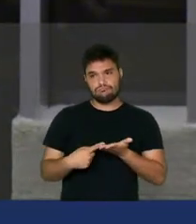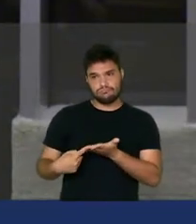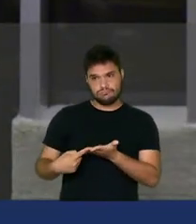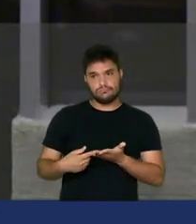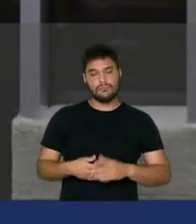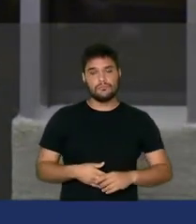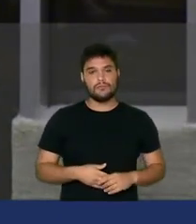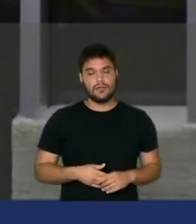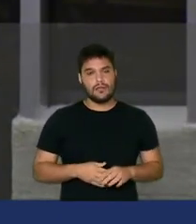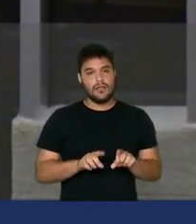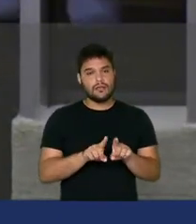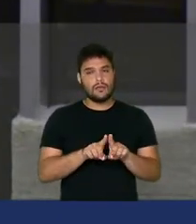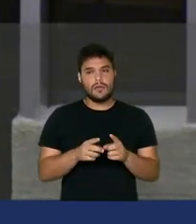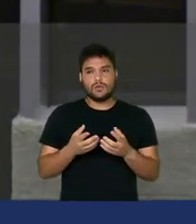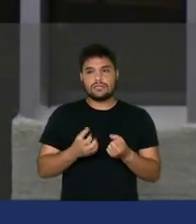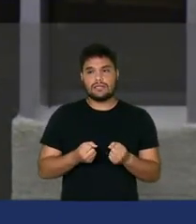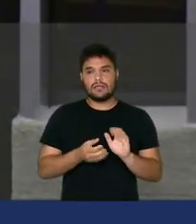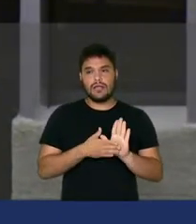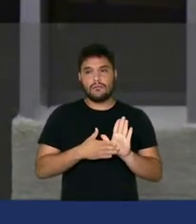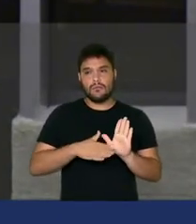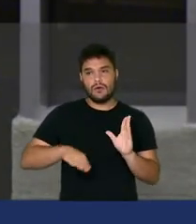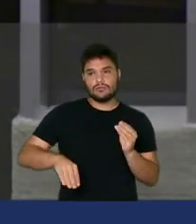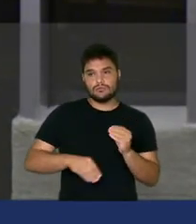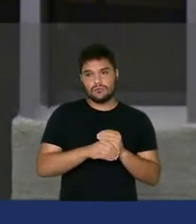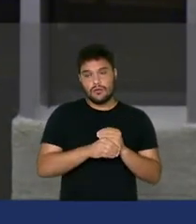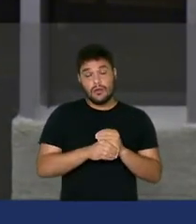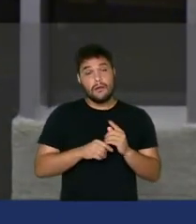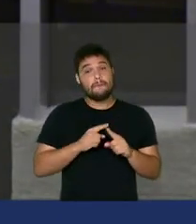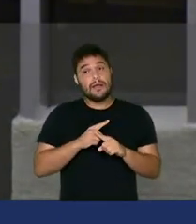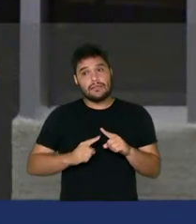ACOLHENDO ESSA EMEM EMENDA. NOS TERMOS DA NEGOCIAÇÃO FEITA. ESTOU TAMBÉM ACOLHENDO A EMENDA PARCIALMENTE, MAS